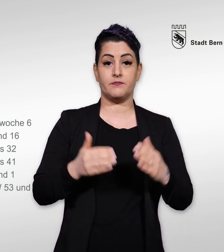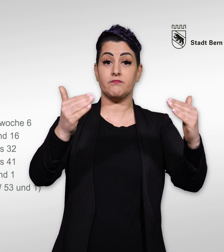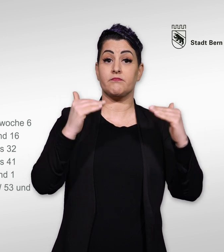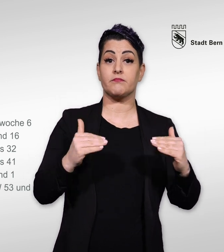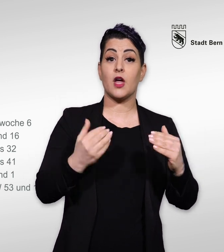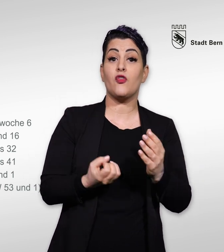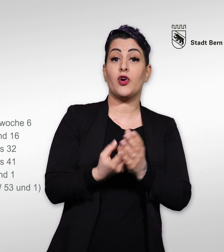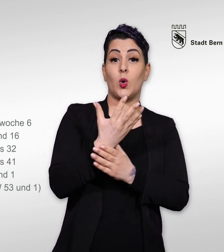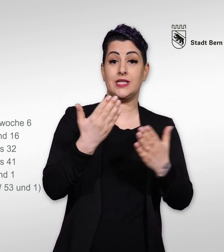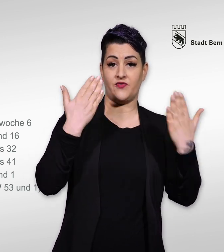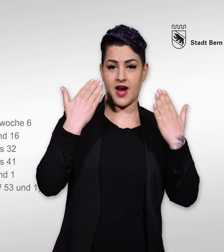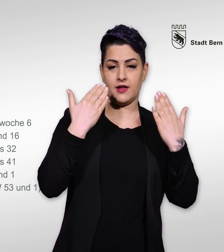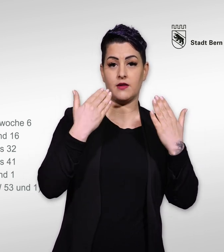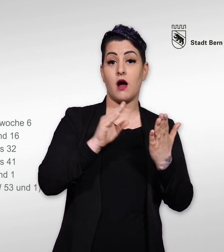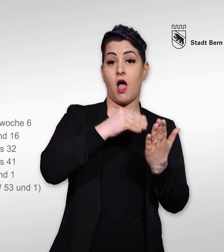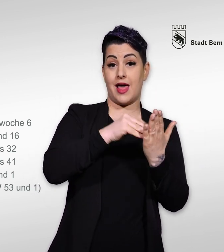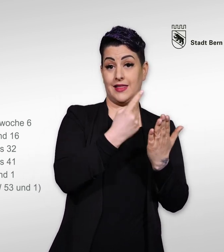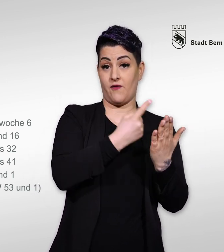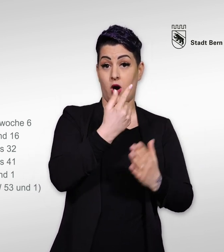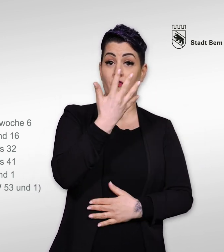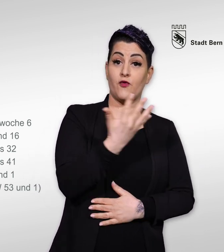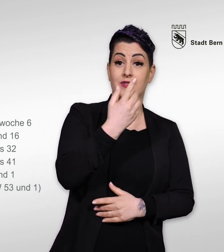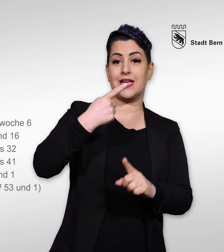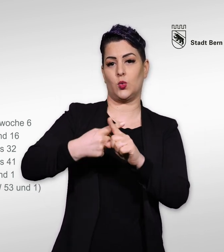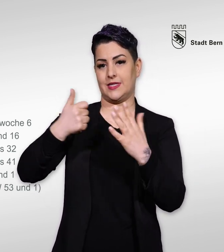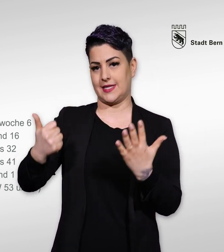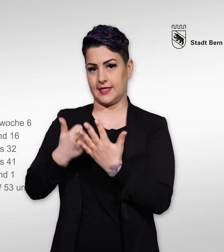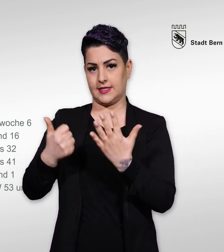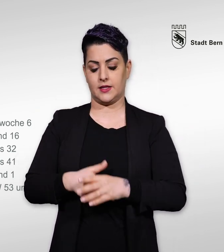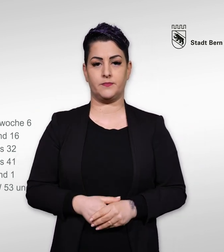Frühlingsferien KW 15 und 16